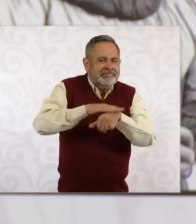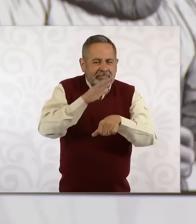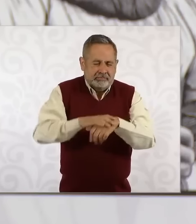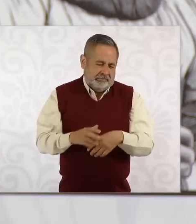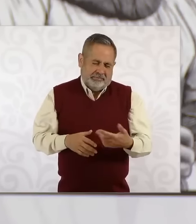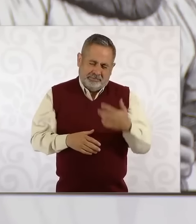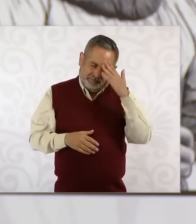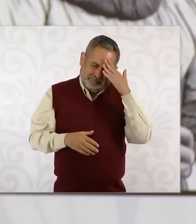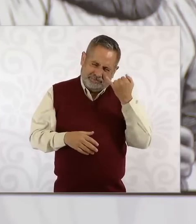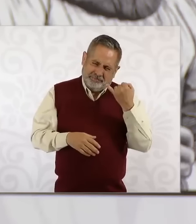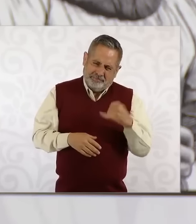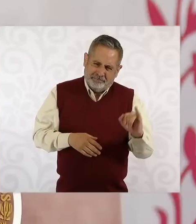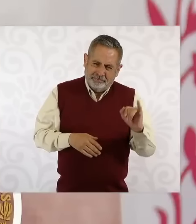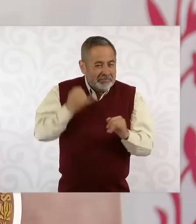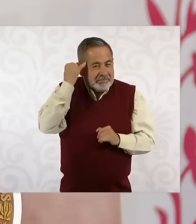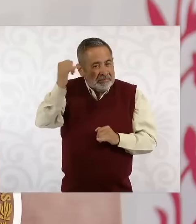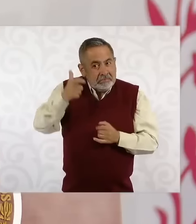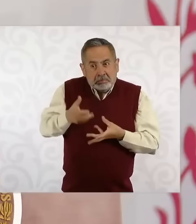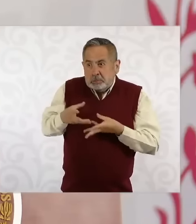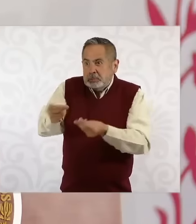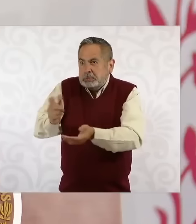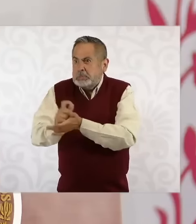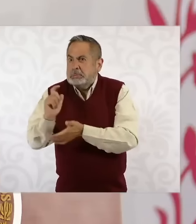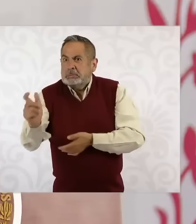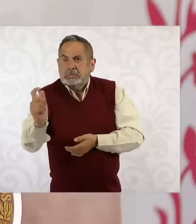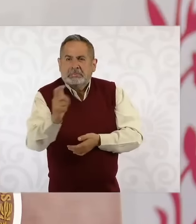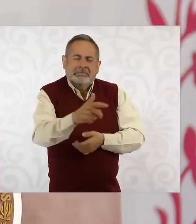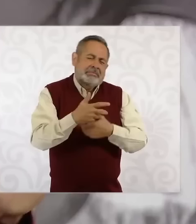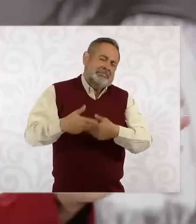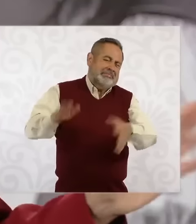si tuviera compradas a todas las empresas de encuestas. Y ahora sí que no importa el medio,